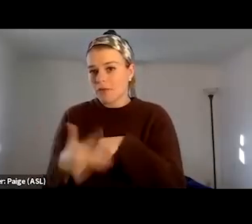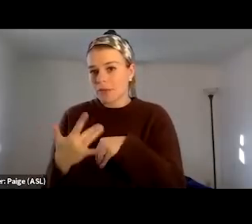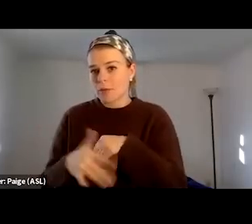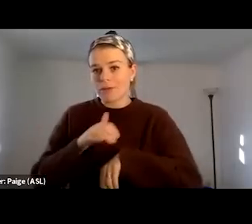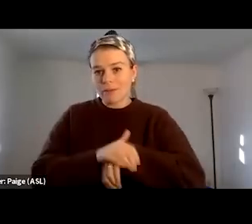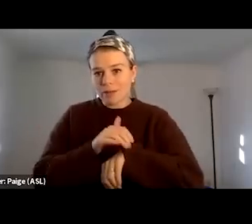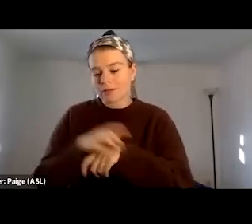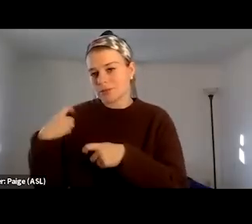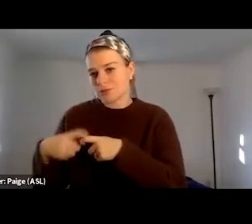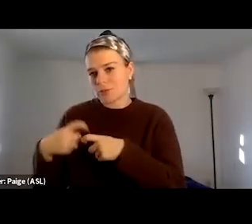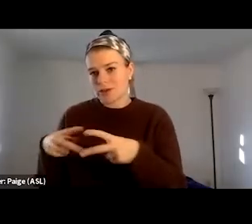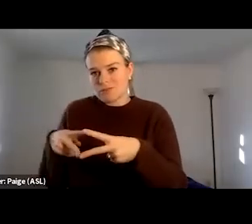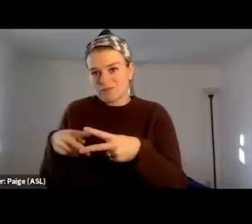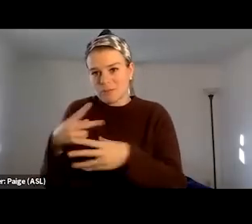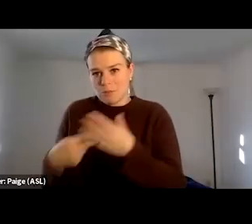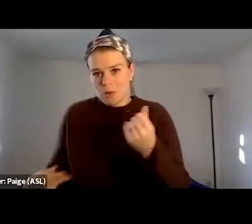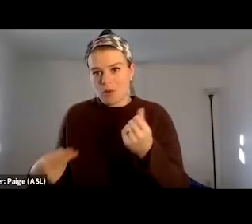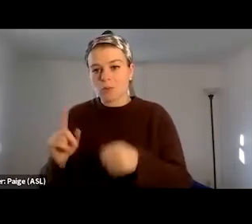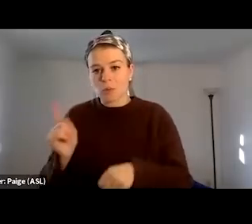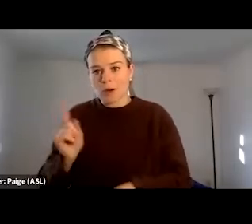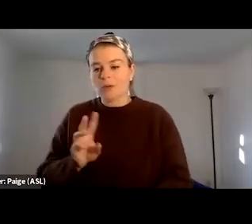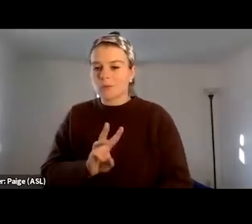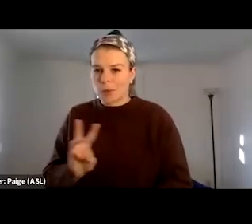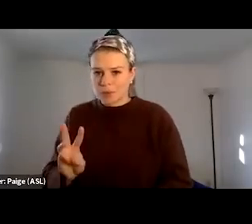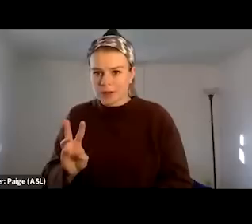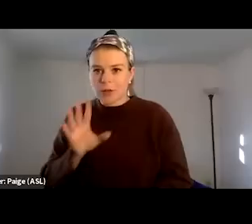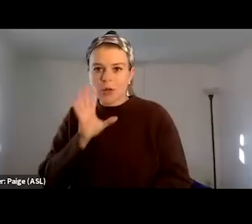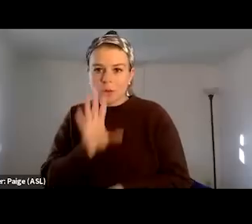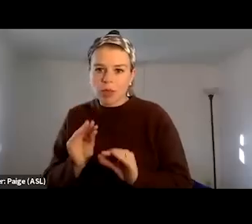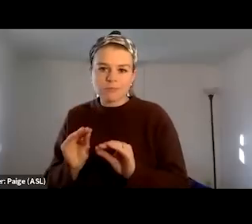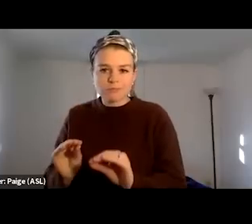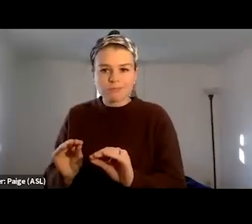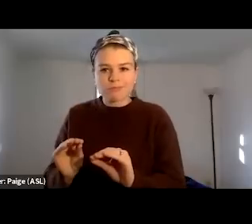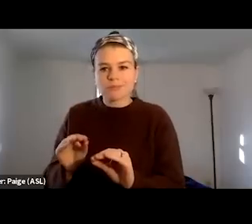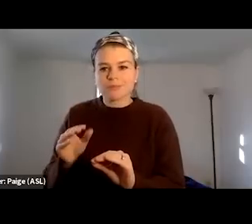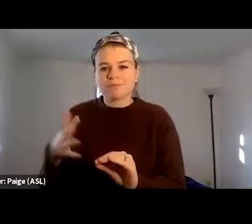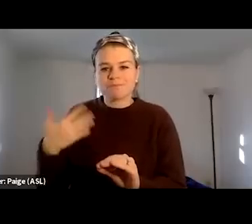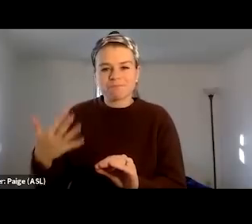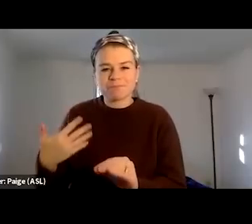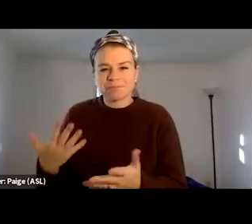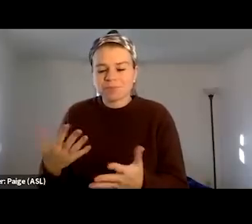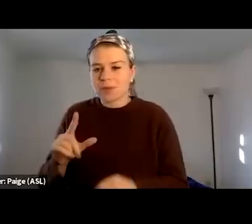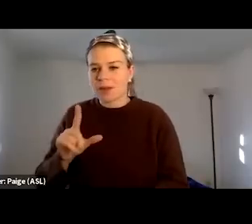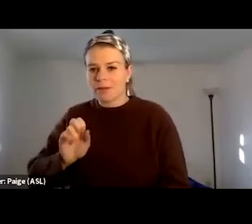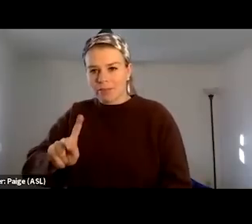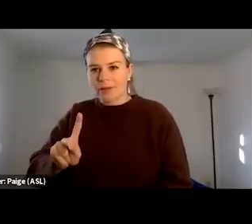y en español en nuestro sitio web, y pondremos el enlace en el chat.